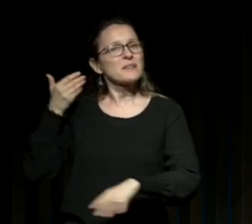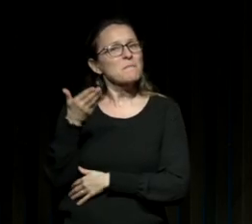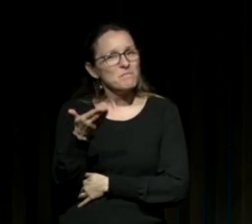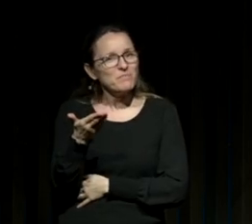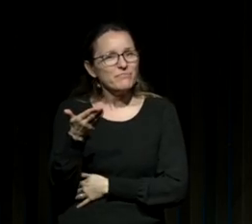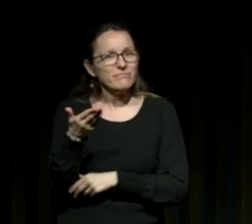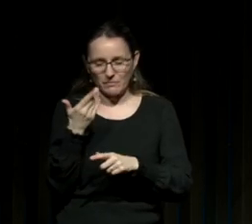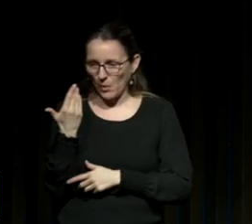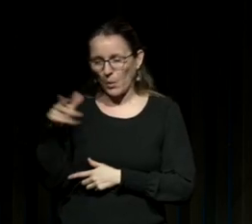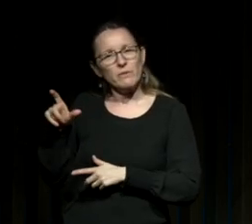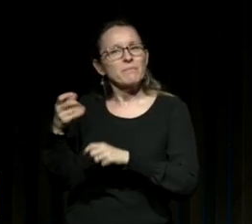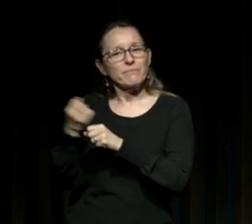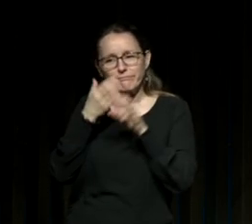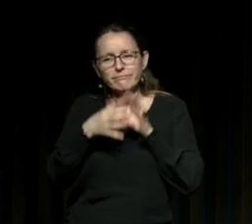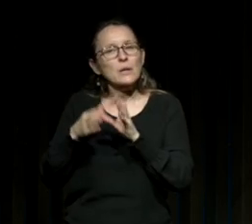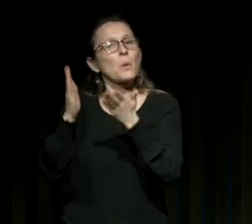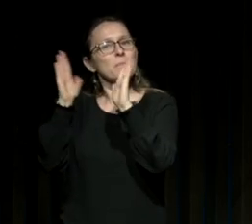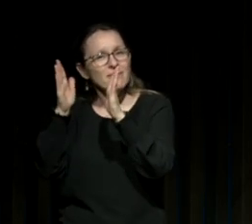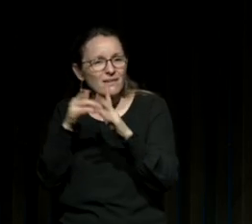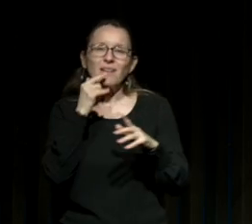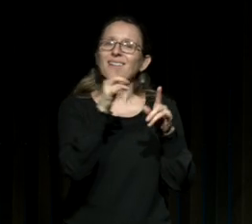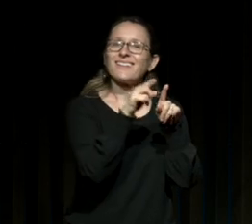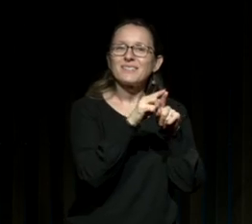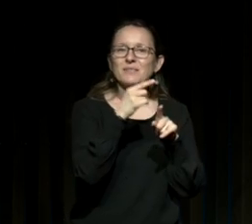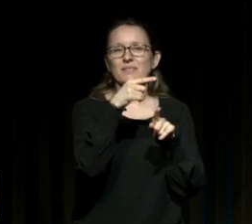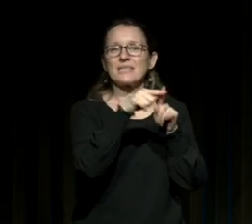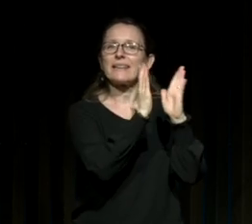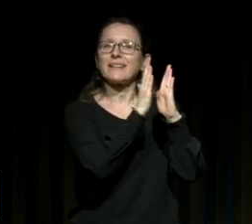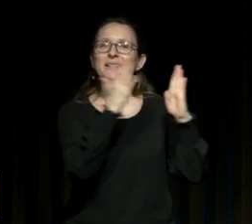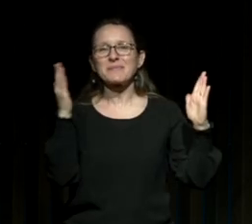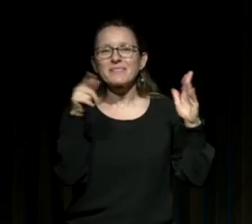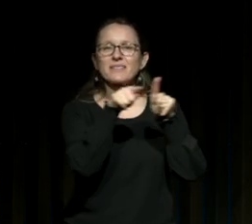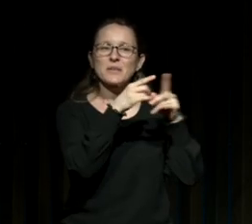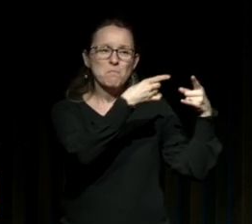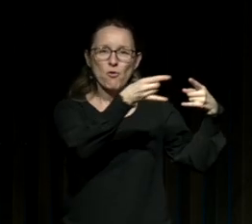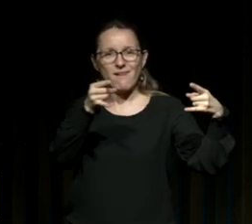collaboration entre le chu et la librairie mollat et où c'était le docteur arnaud alessandra qui